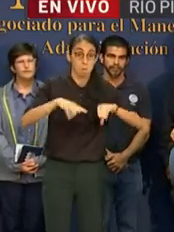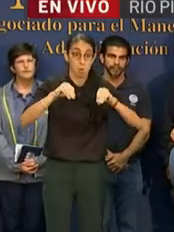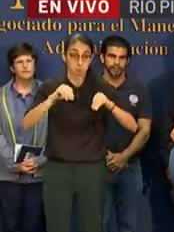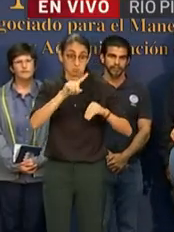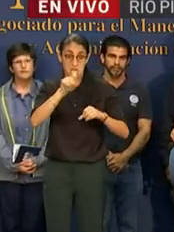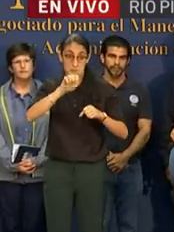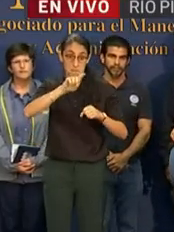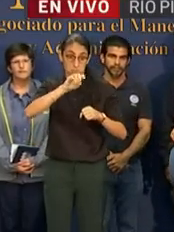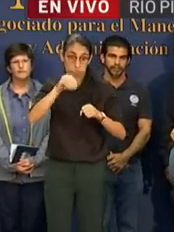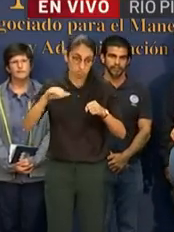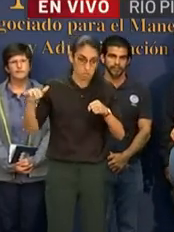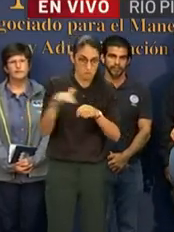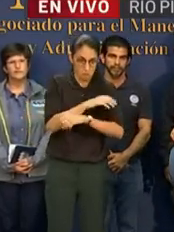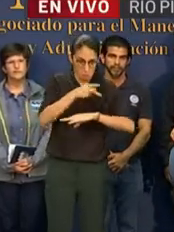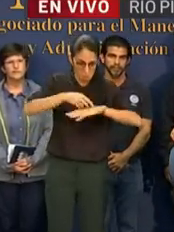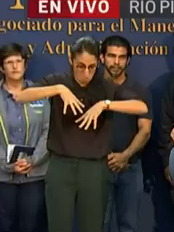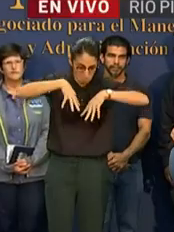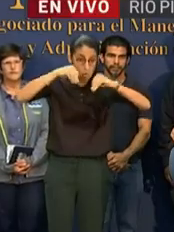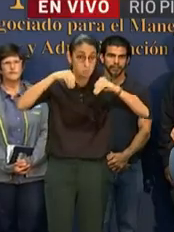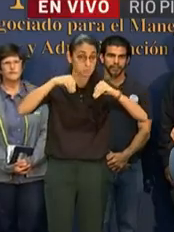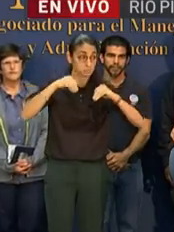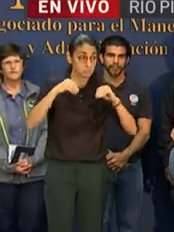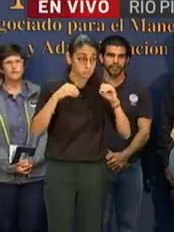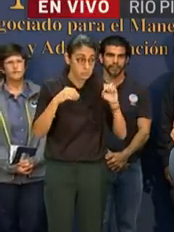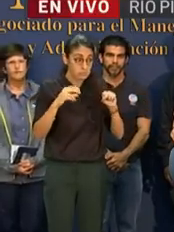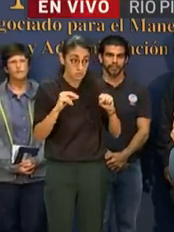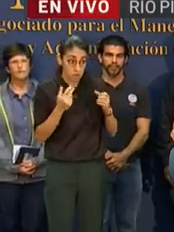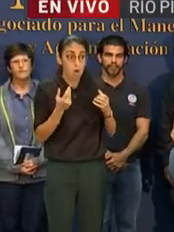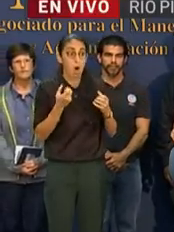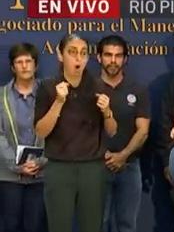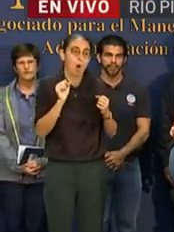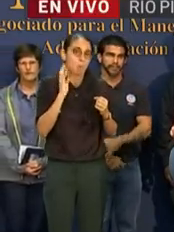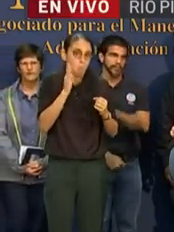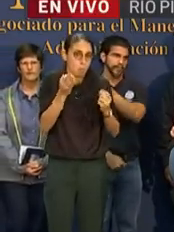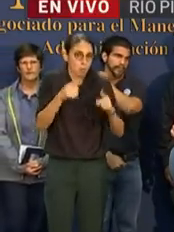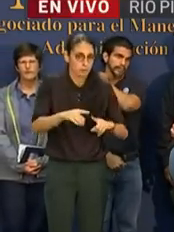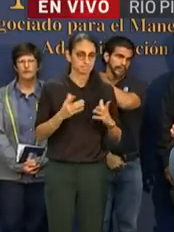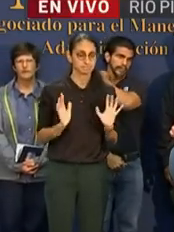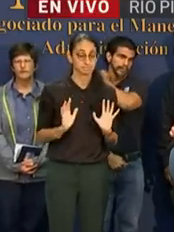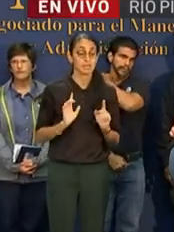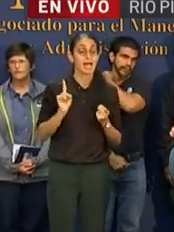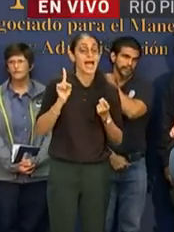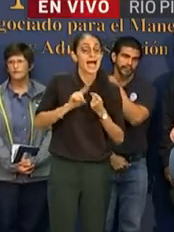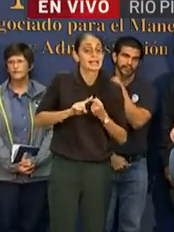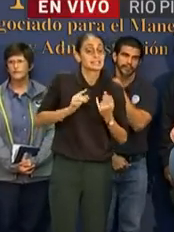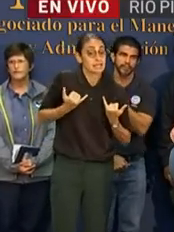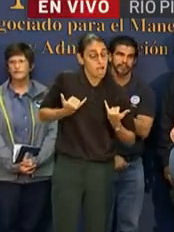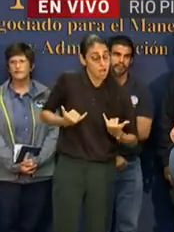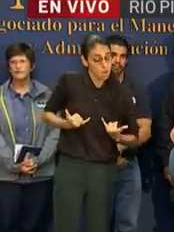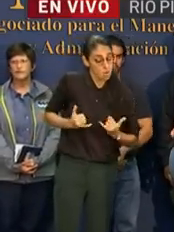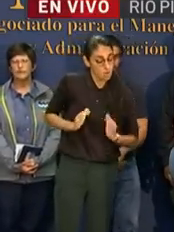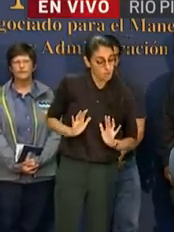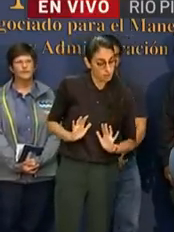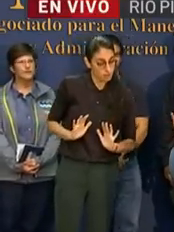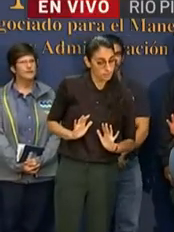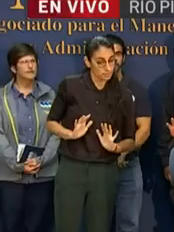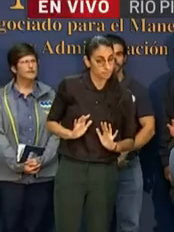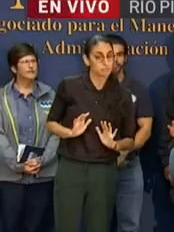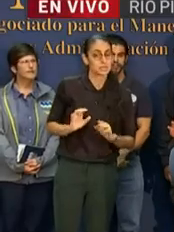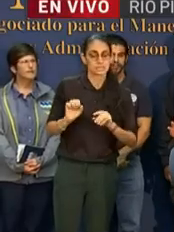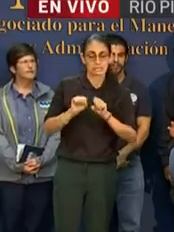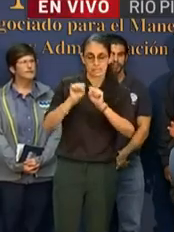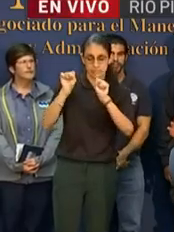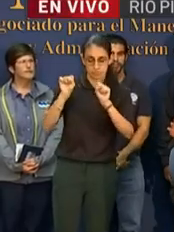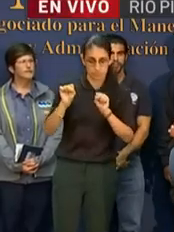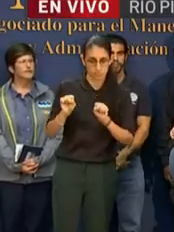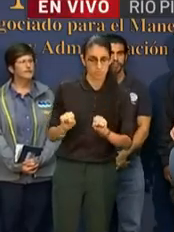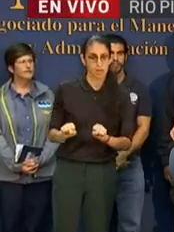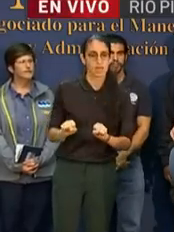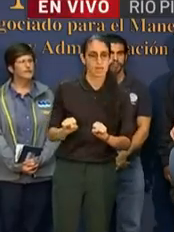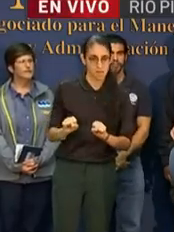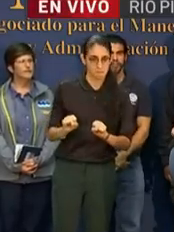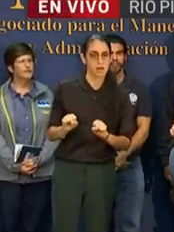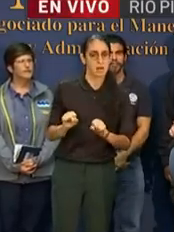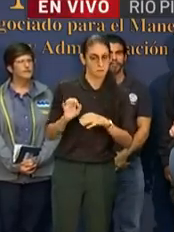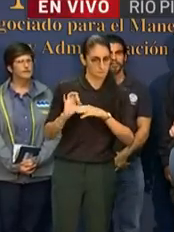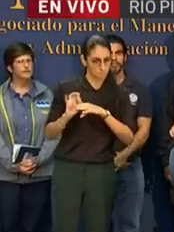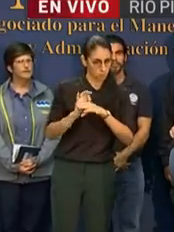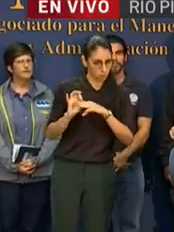FUNCIONANDO.